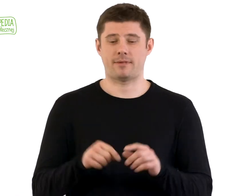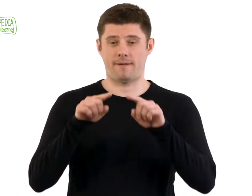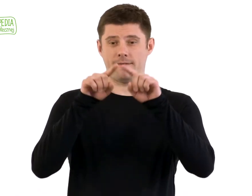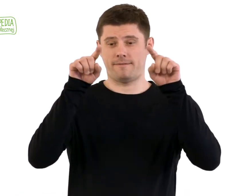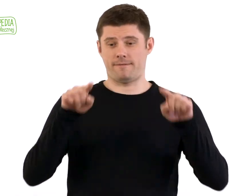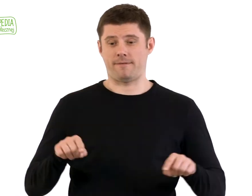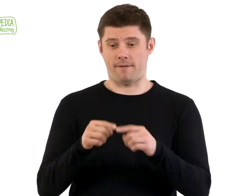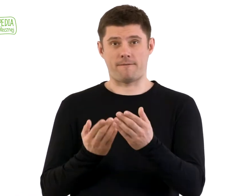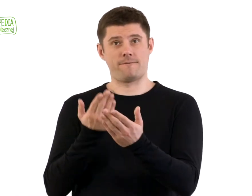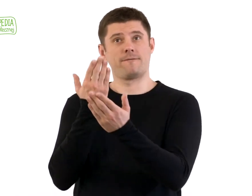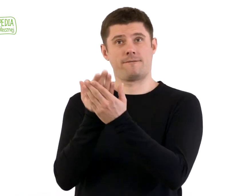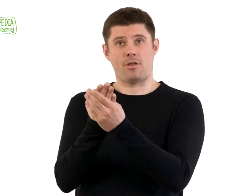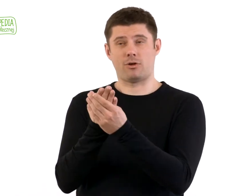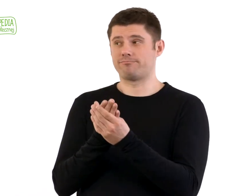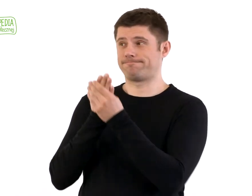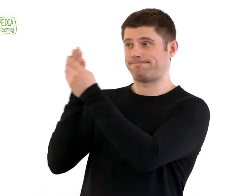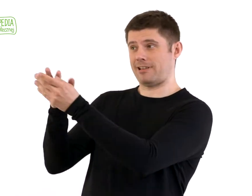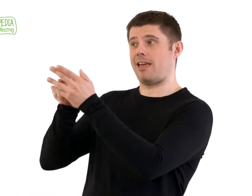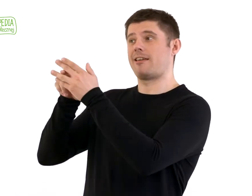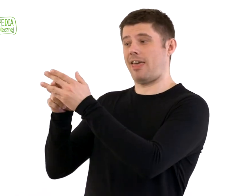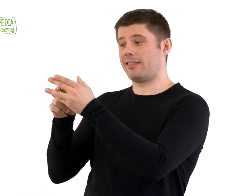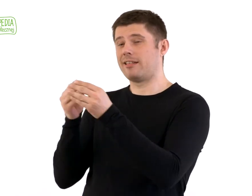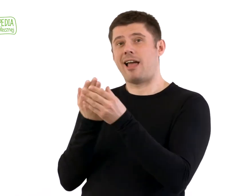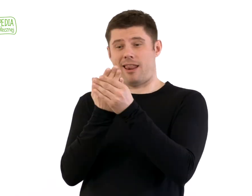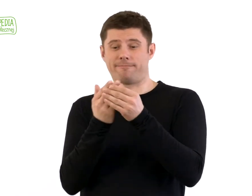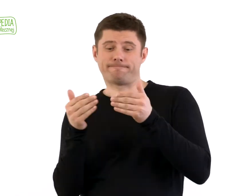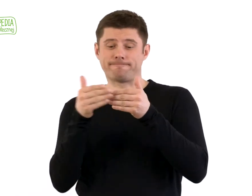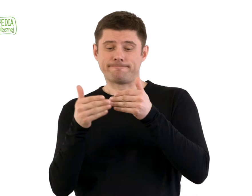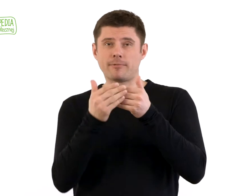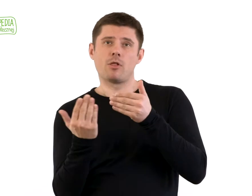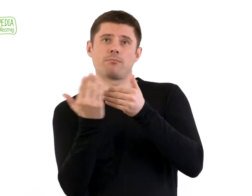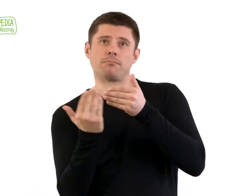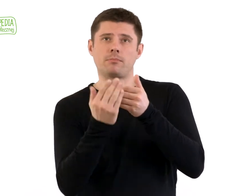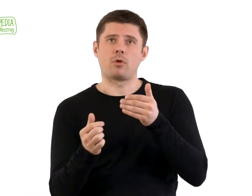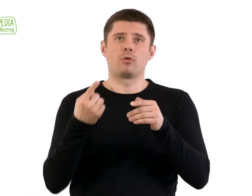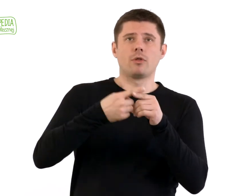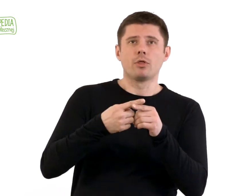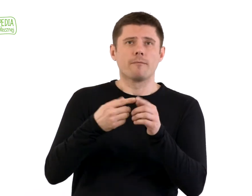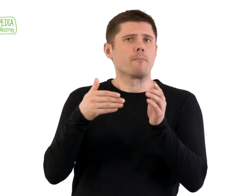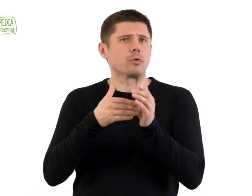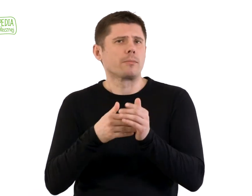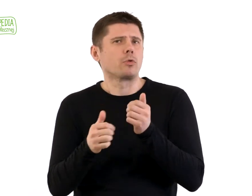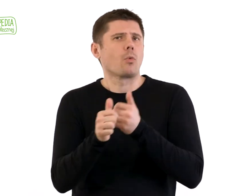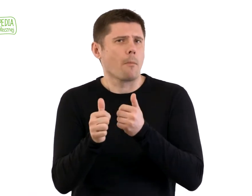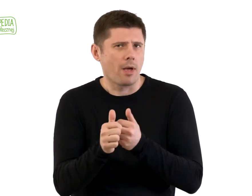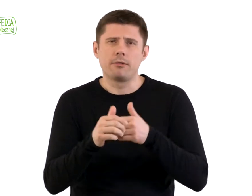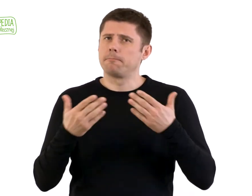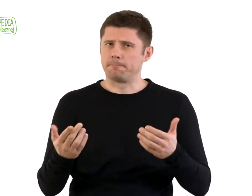Wymagane załączniki do wniosku o rejestrację: